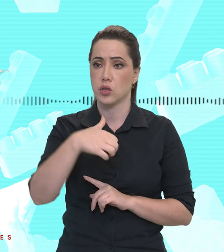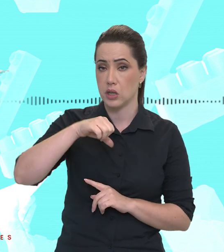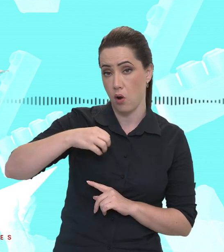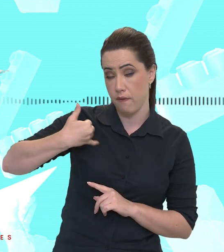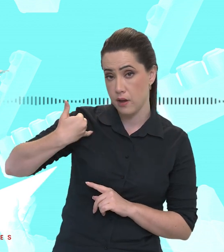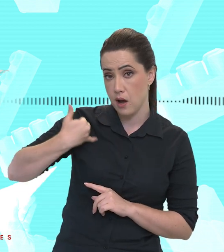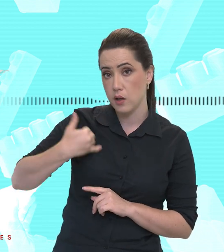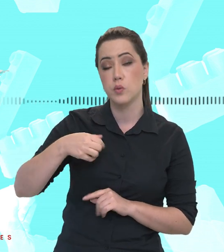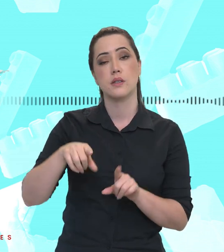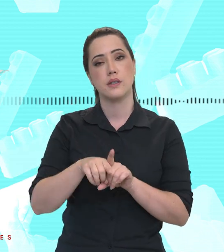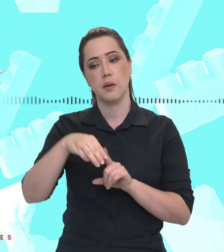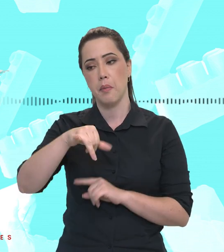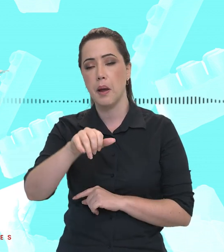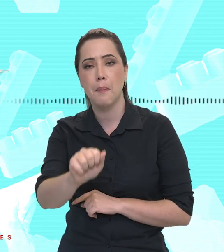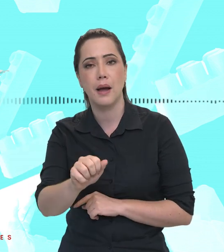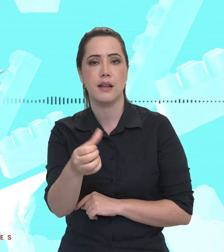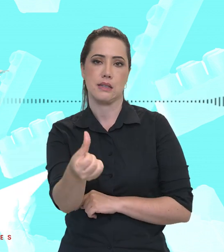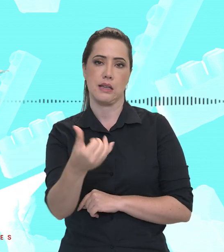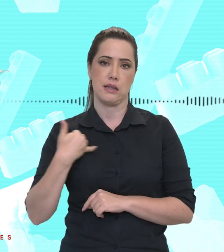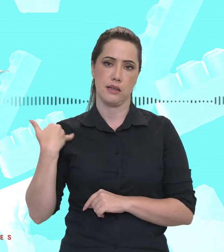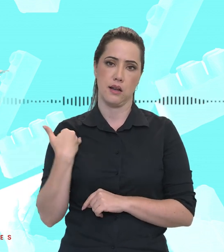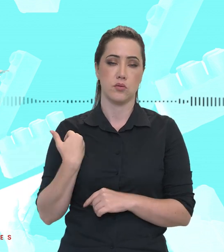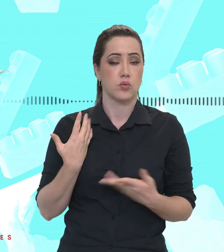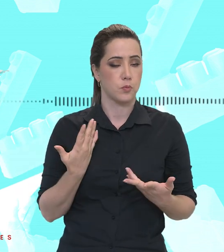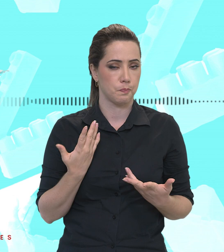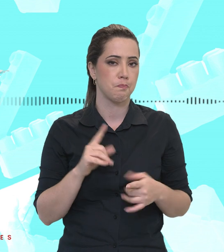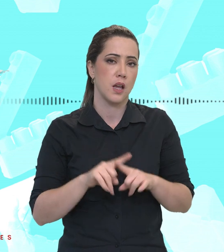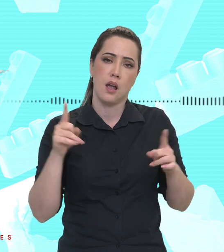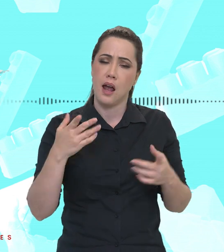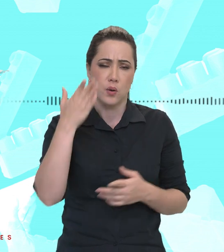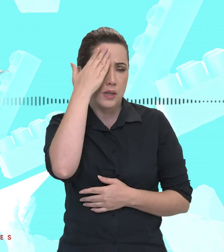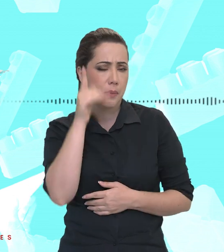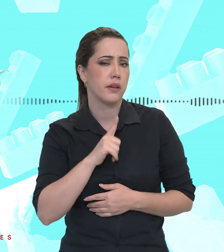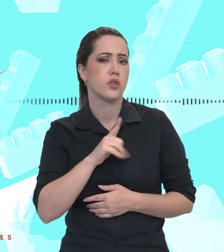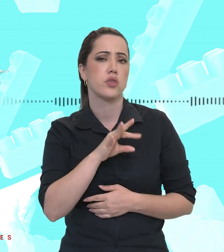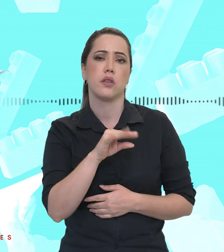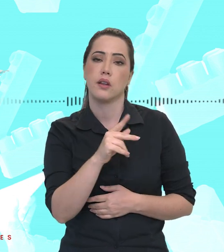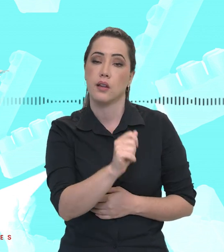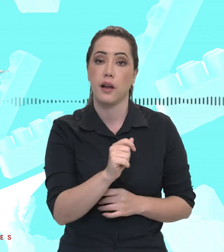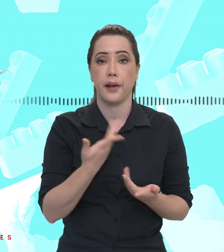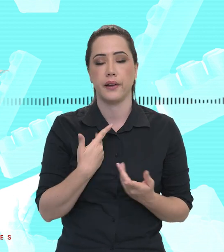saber do TDAH, ela colocava tudo na conta da maternidade: a agitação, a irritabilidade